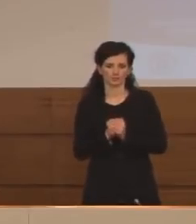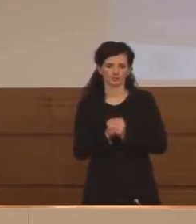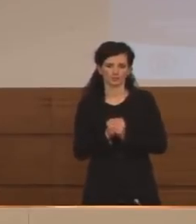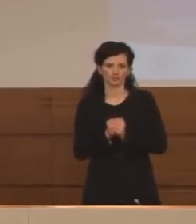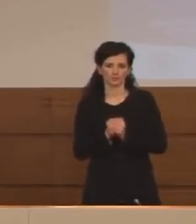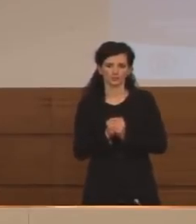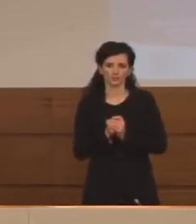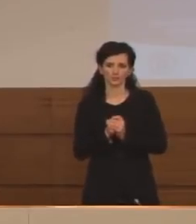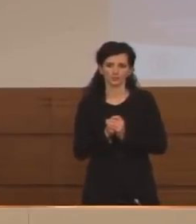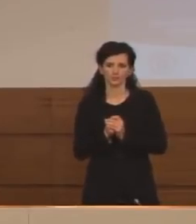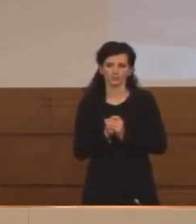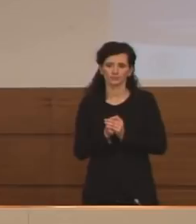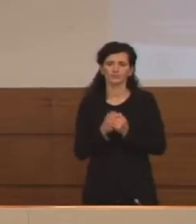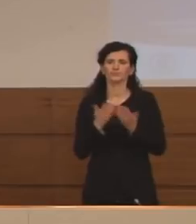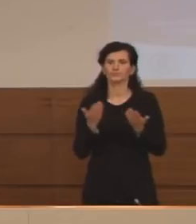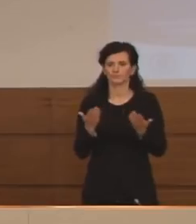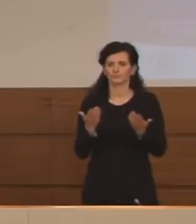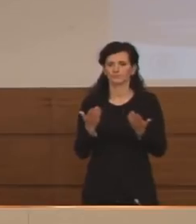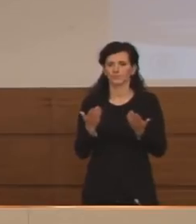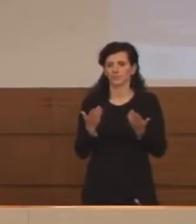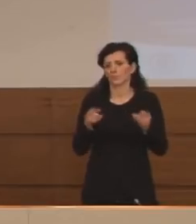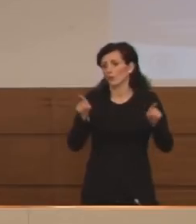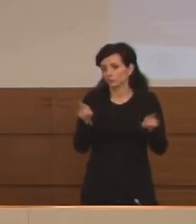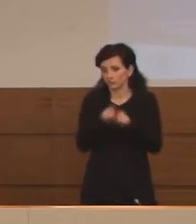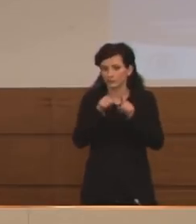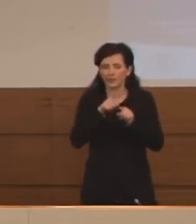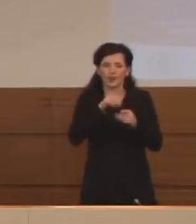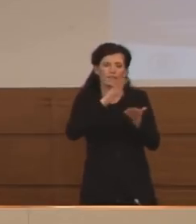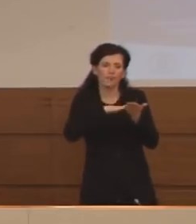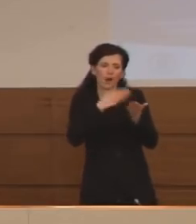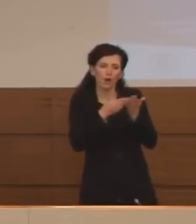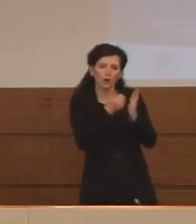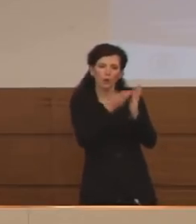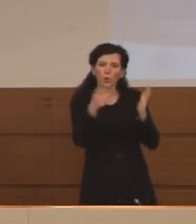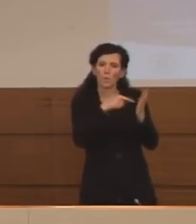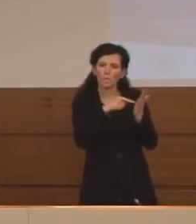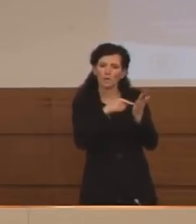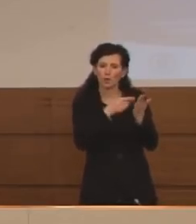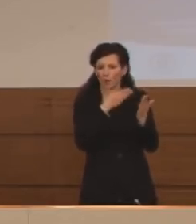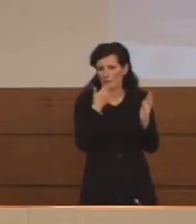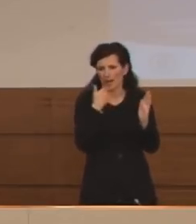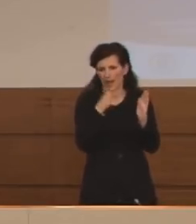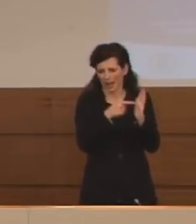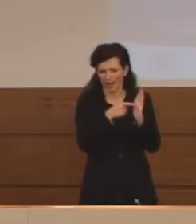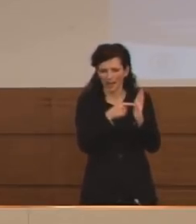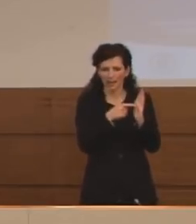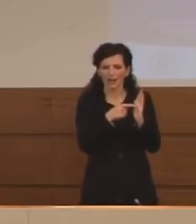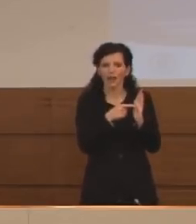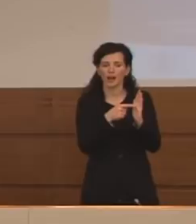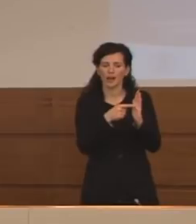La sottostima che del resto è intrinseca a tutti i sistemi di sorveglianza,